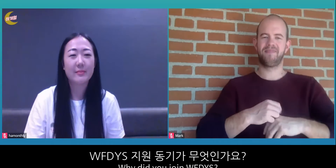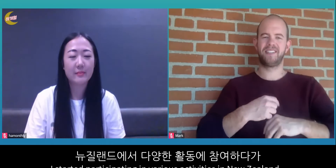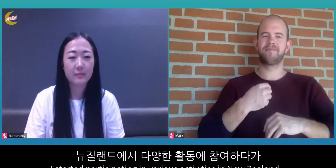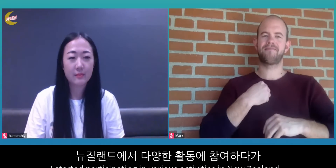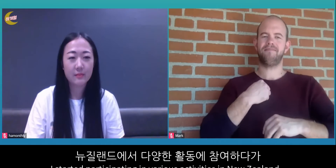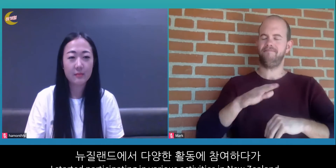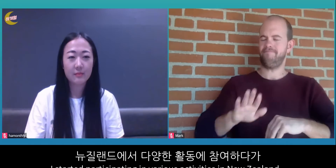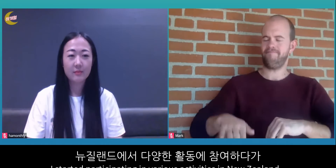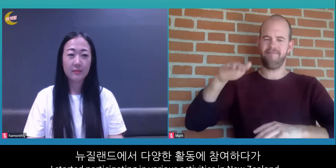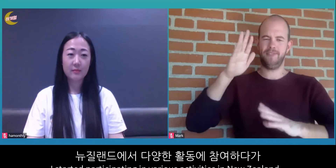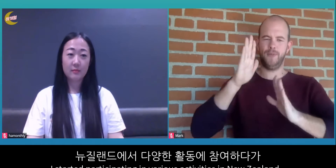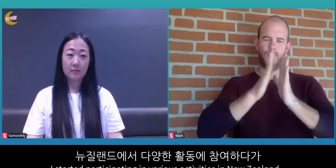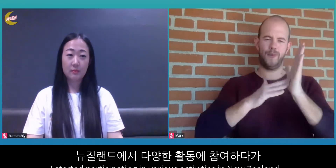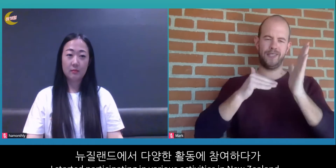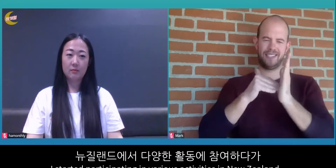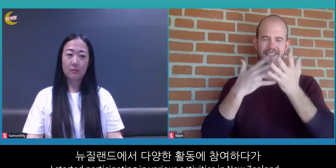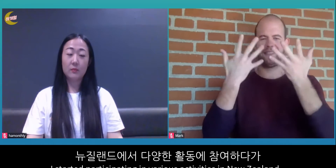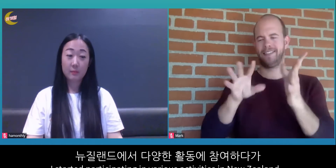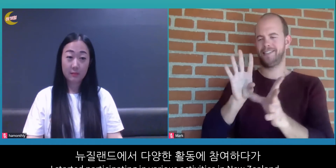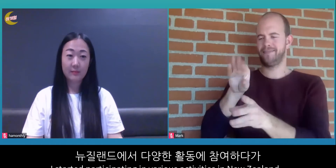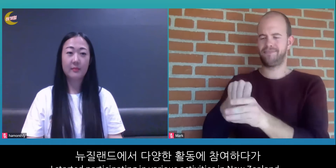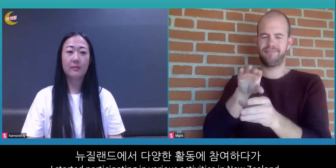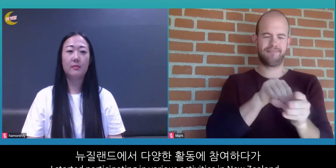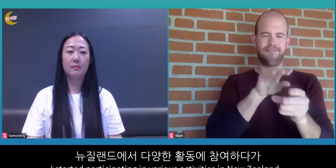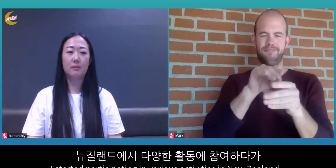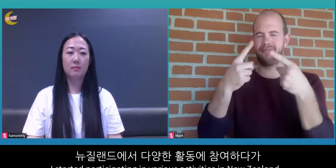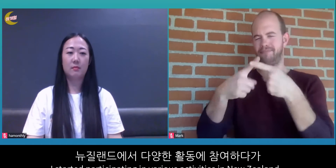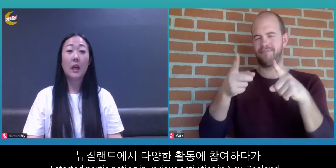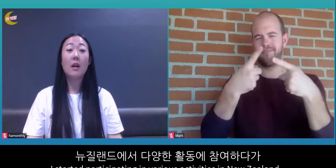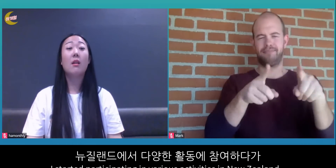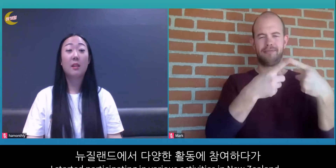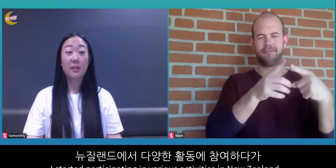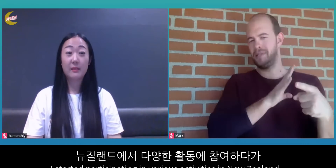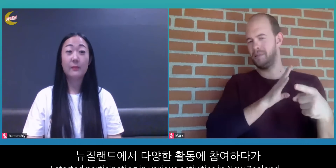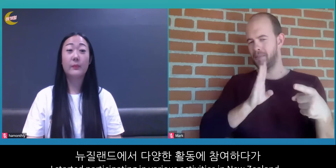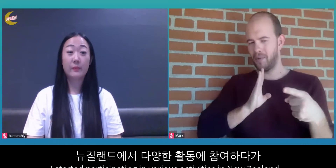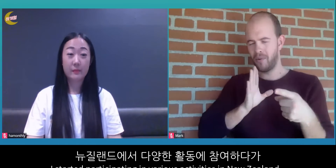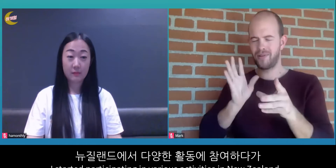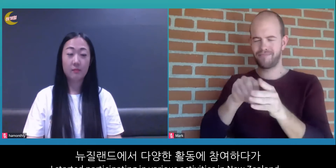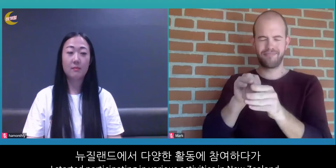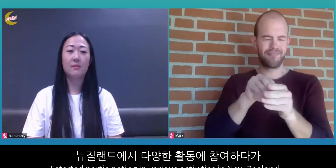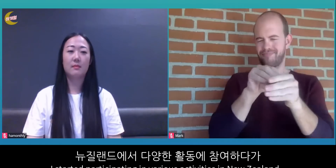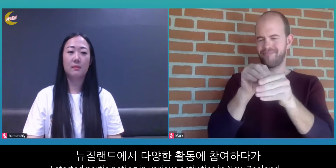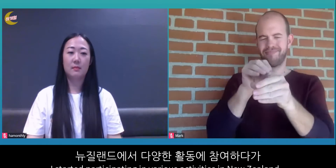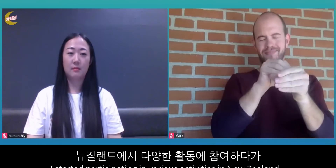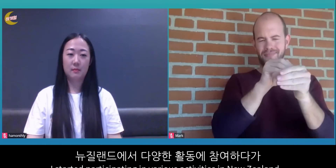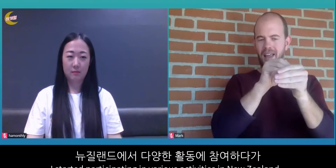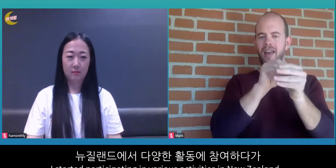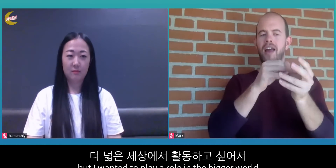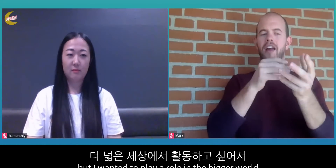ニュージーランドで色々な活動に参加し始め